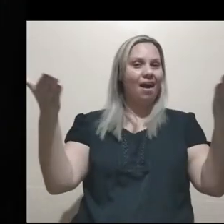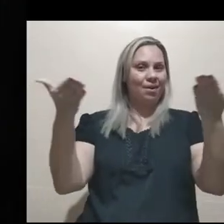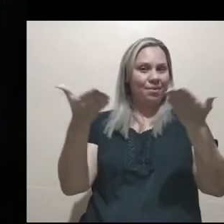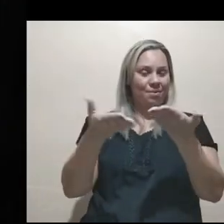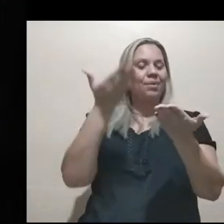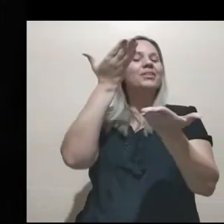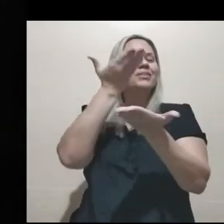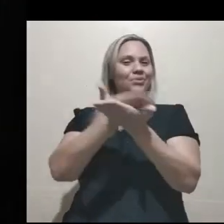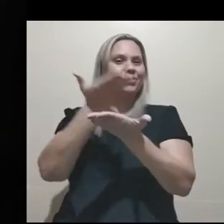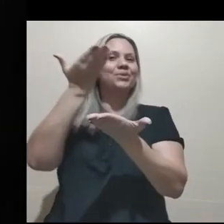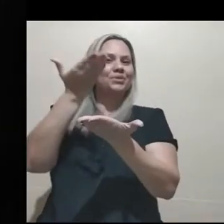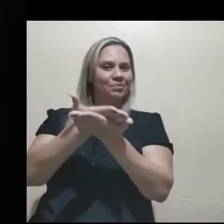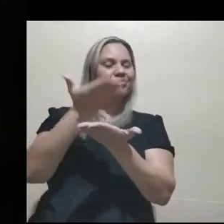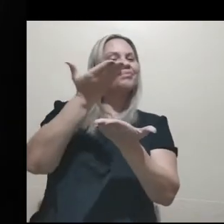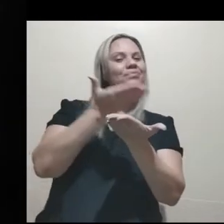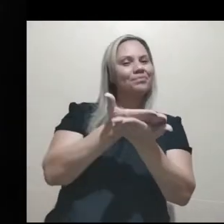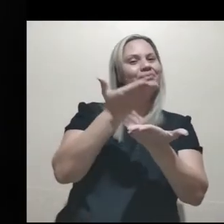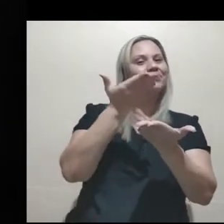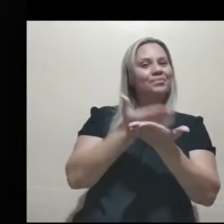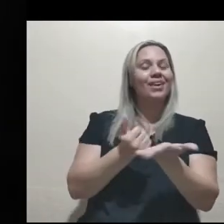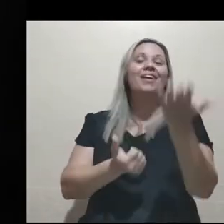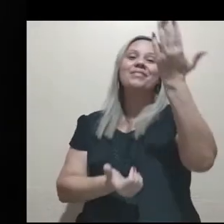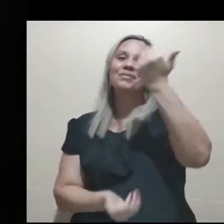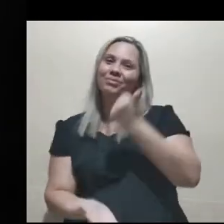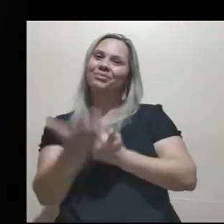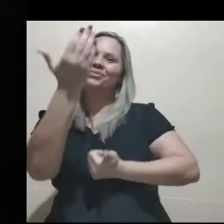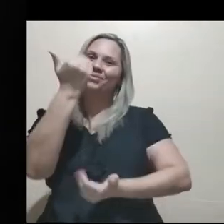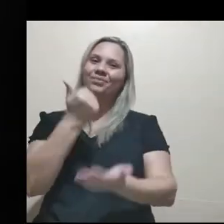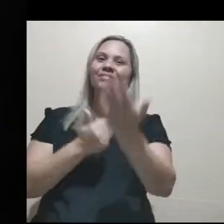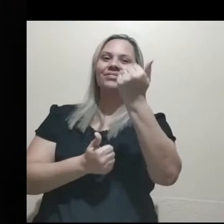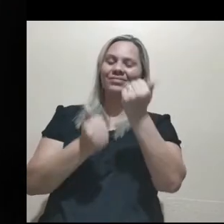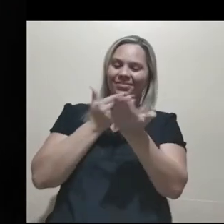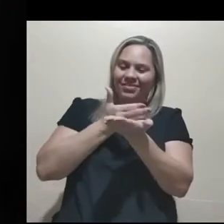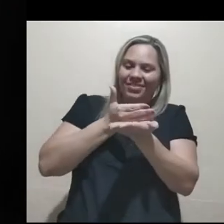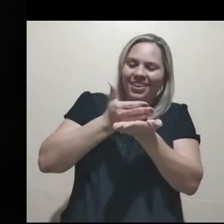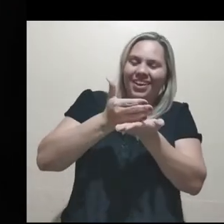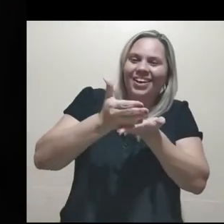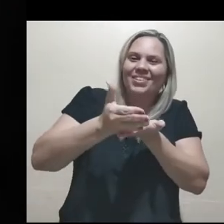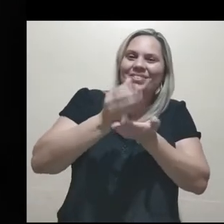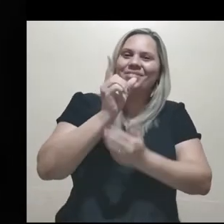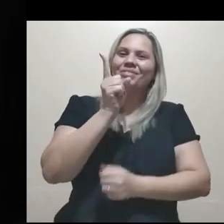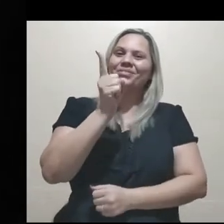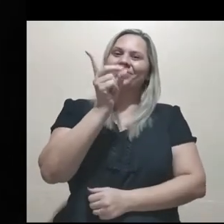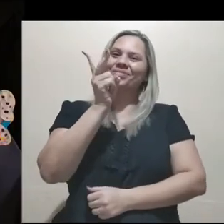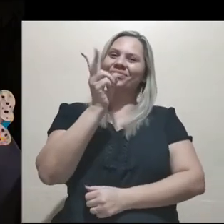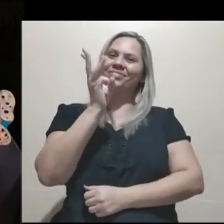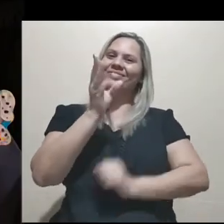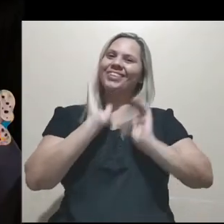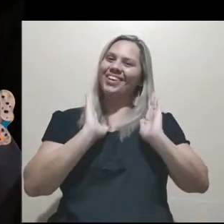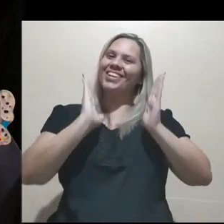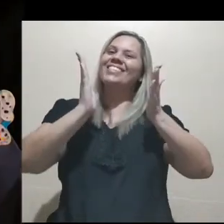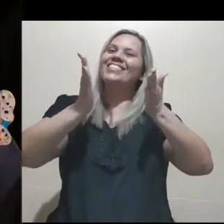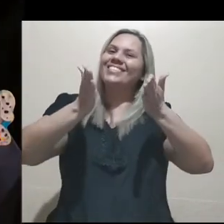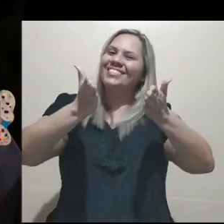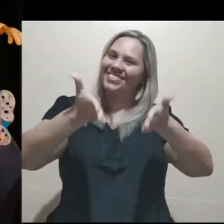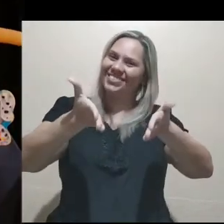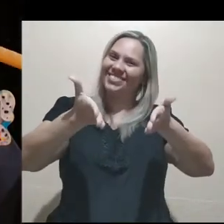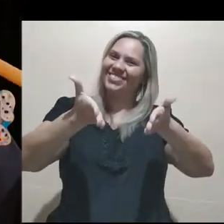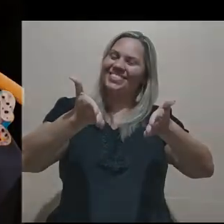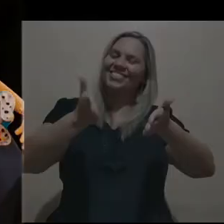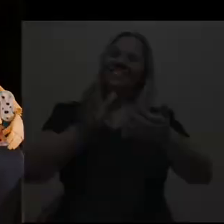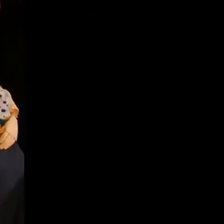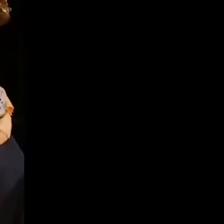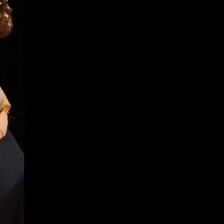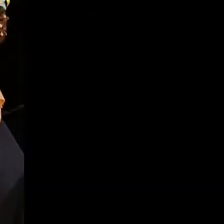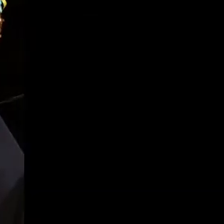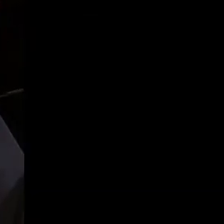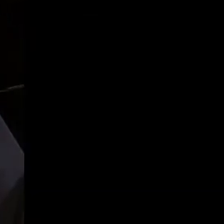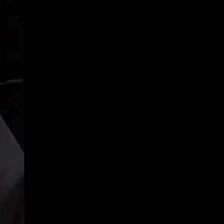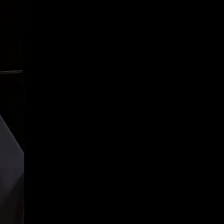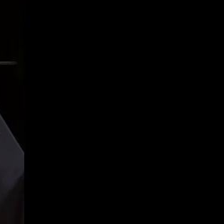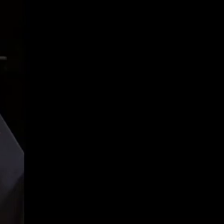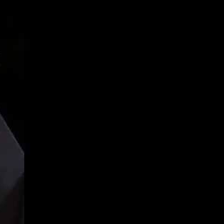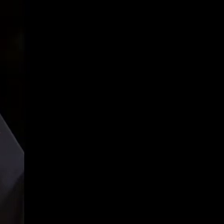Entα̃o, vɑmos começɑr... 1, 2, 3 e jά!